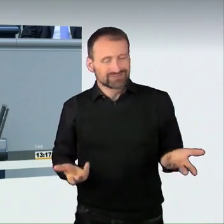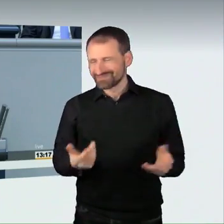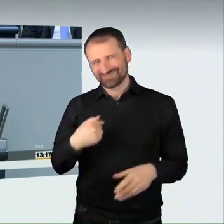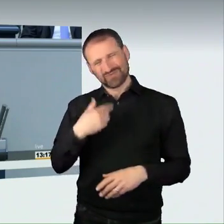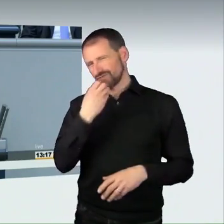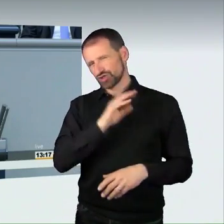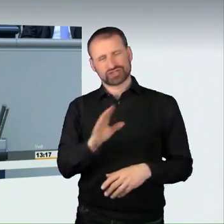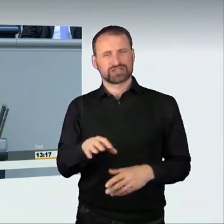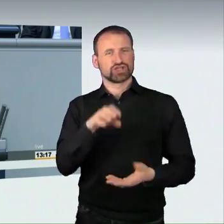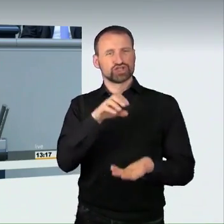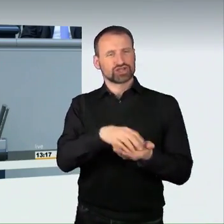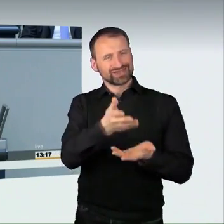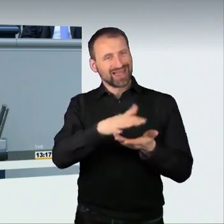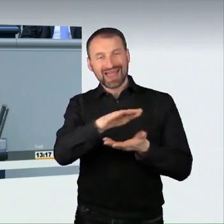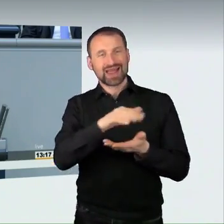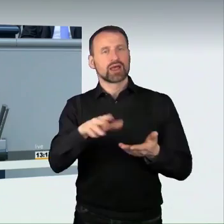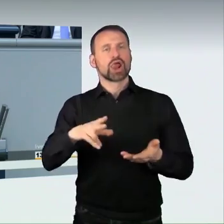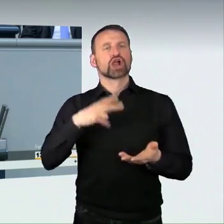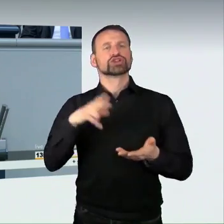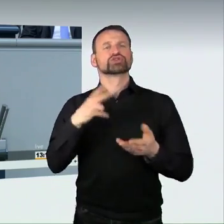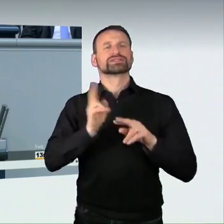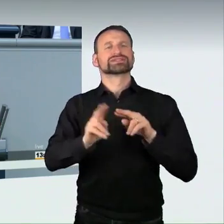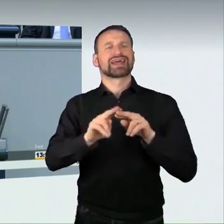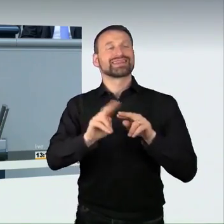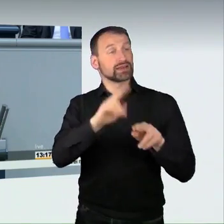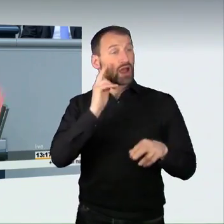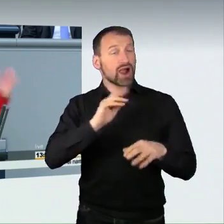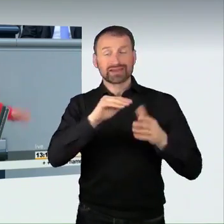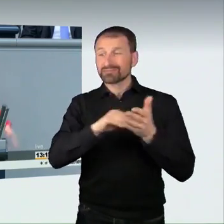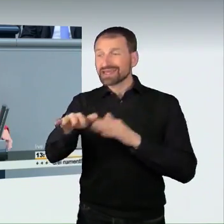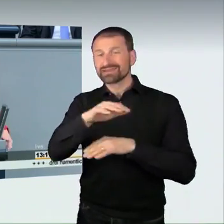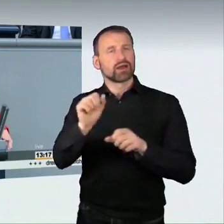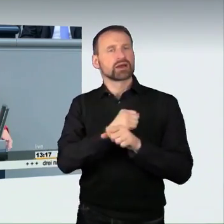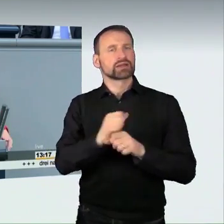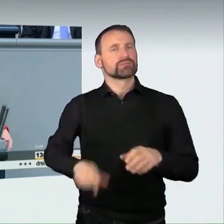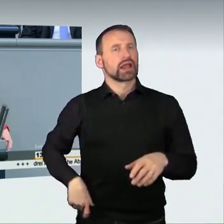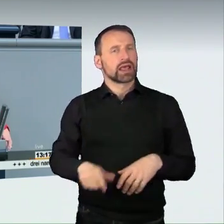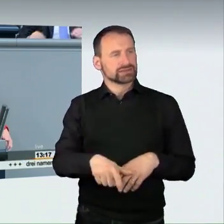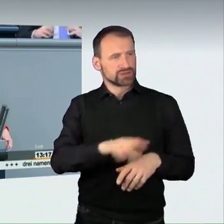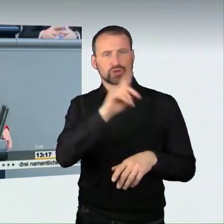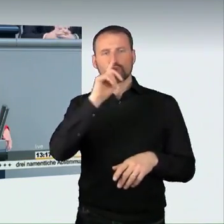alteingesessene Mieterinnen und Mieter die Wohnung nicht mehr leisten können. Wir wollen weiterhin bunte, gemischte Stadtteile. Deshalb ist unsere Forderung,